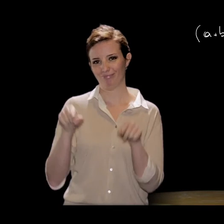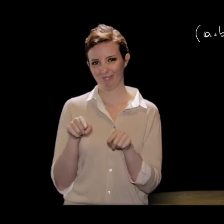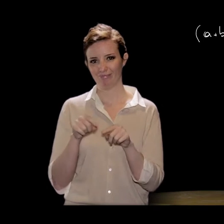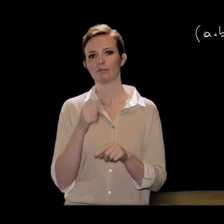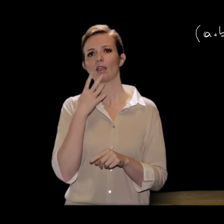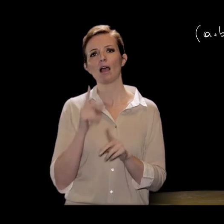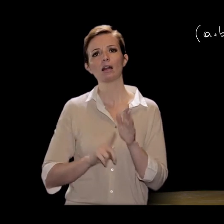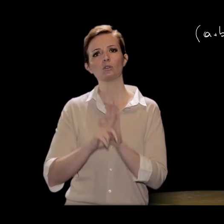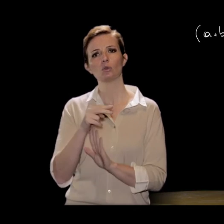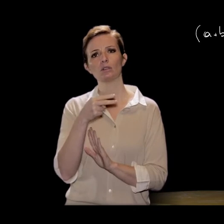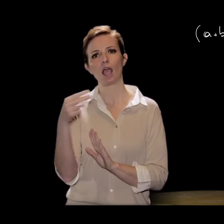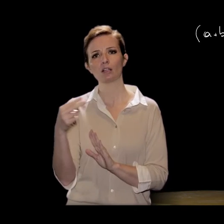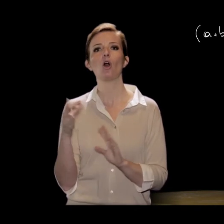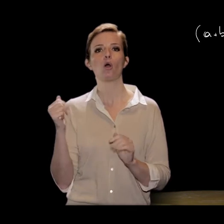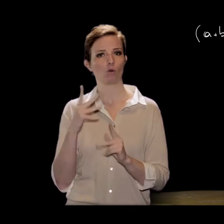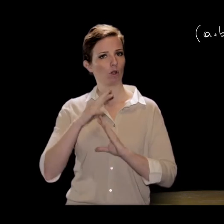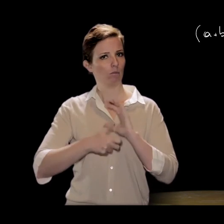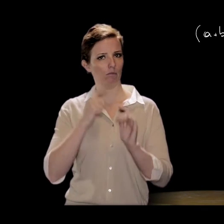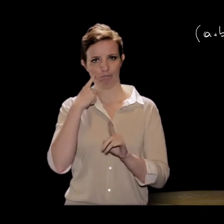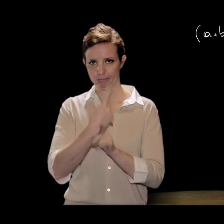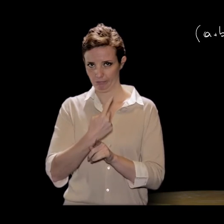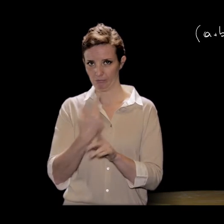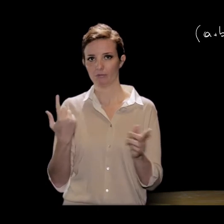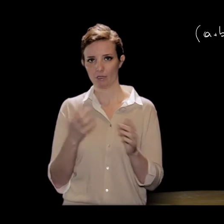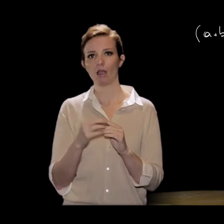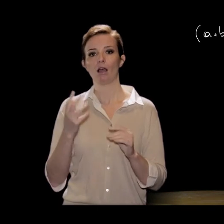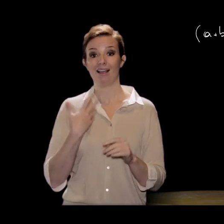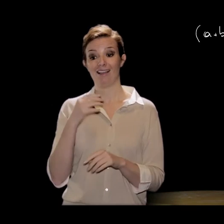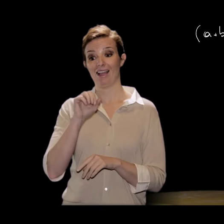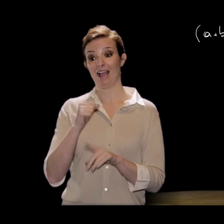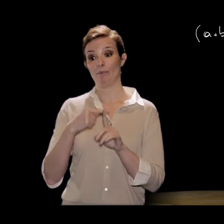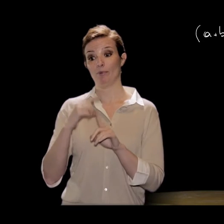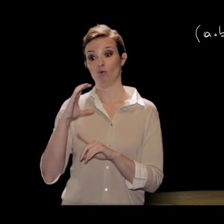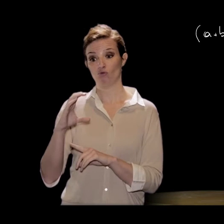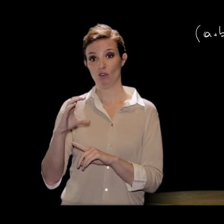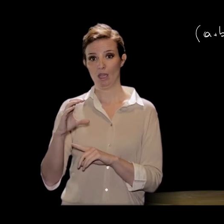Il risultato sarà un numero complesso caratterizzato dalla parte reale (a+c)